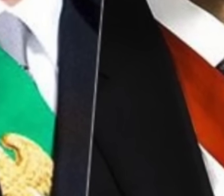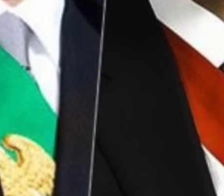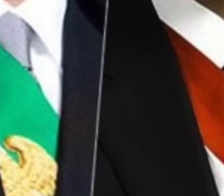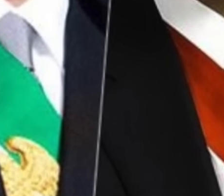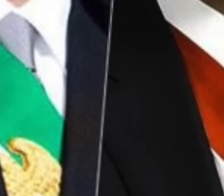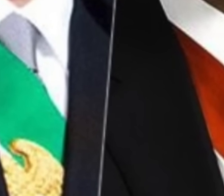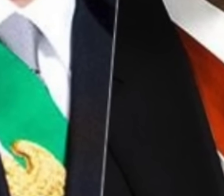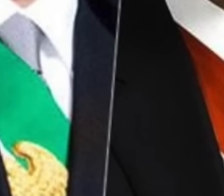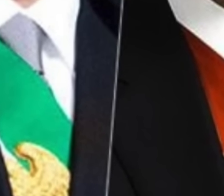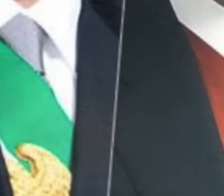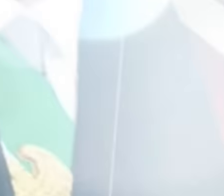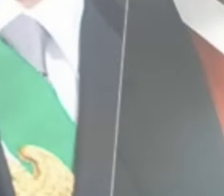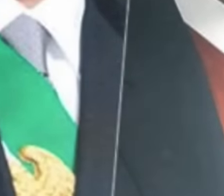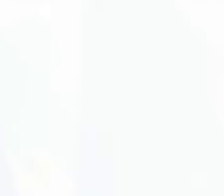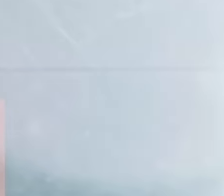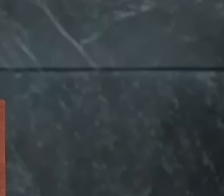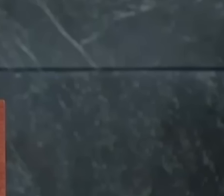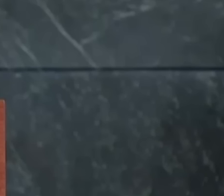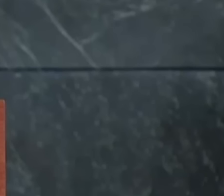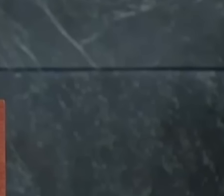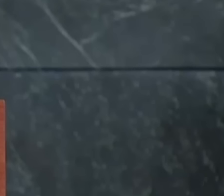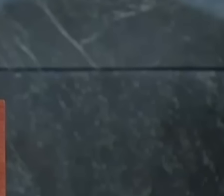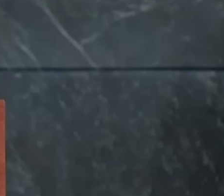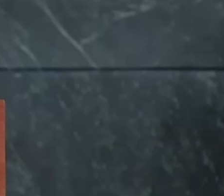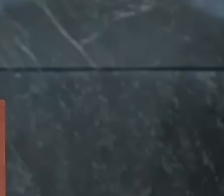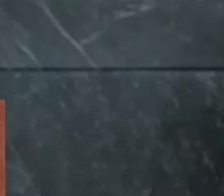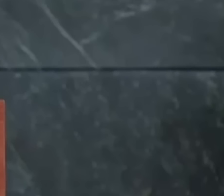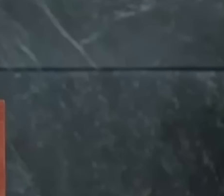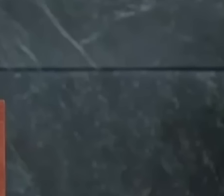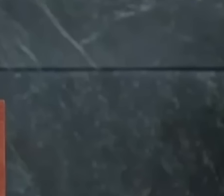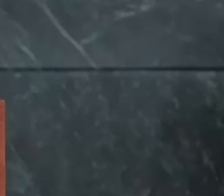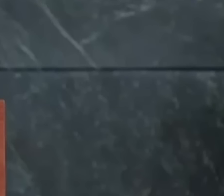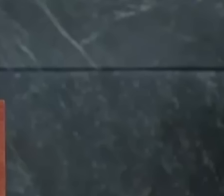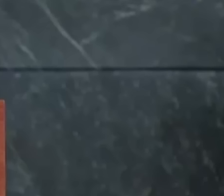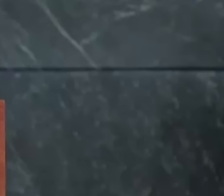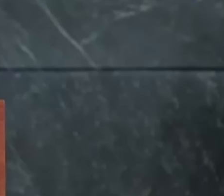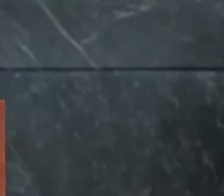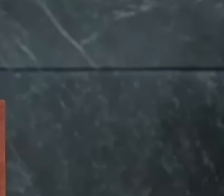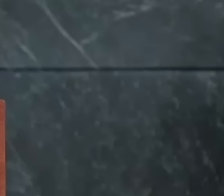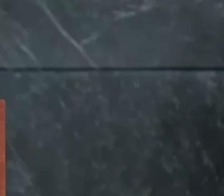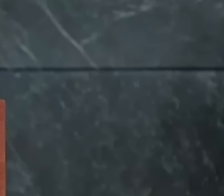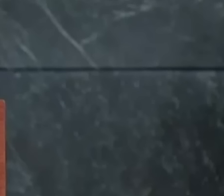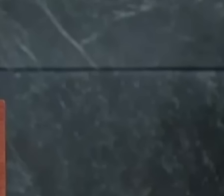la conciencia nacional con mentiras. Nos dijeron que el petróleo se había terminado, que Pemex era